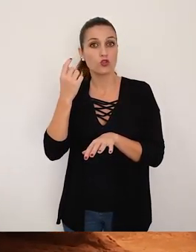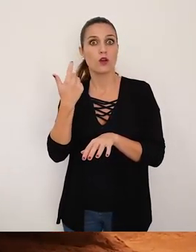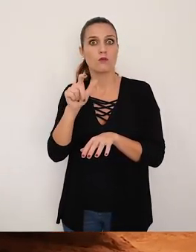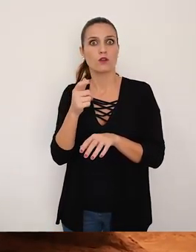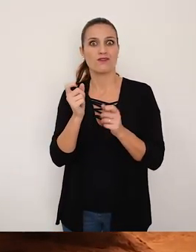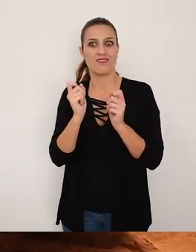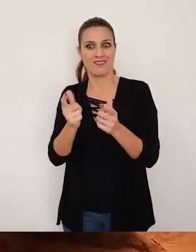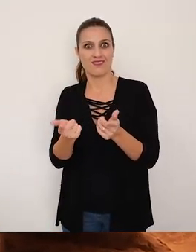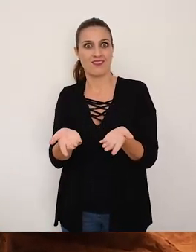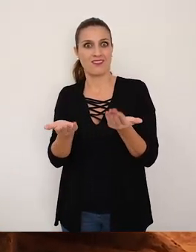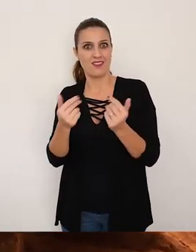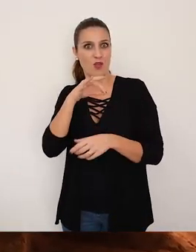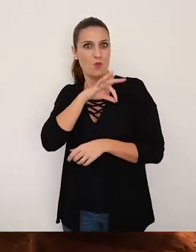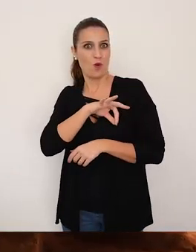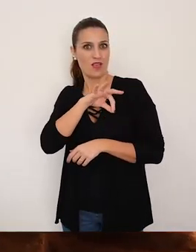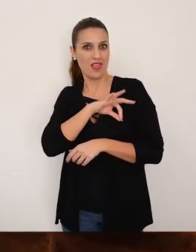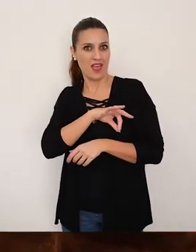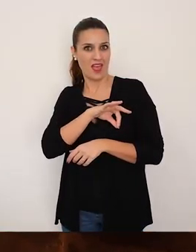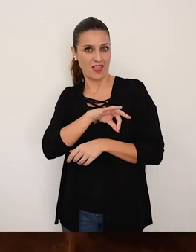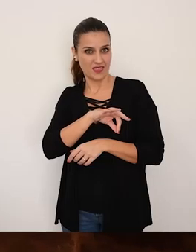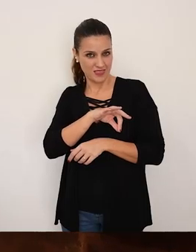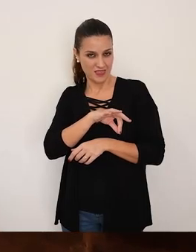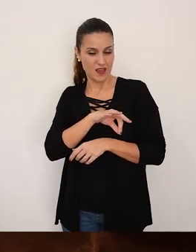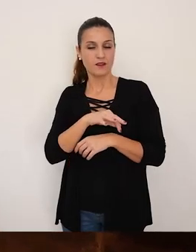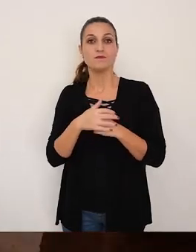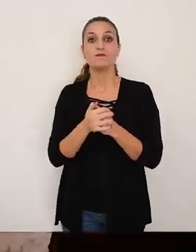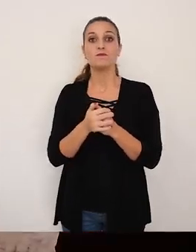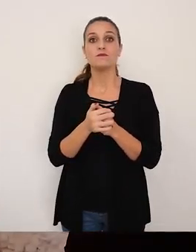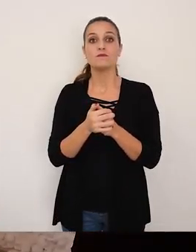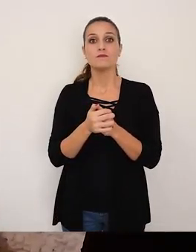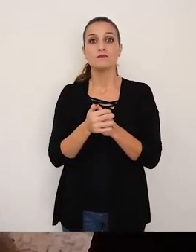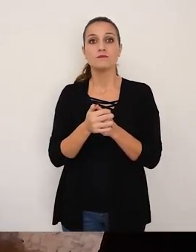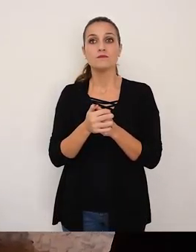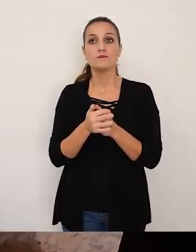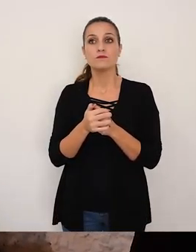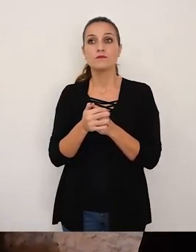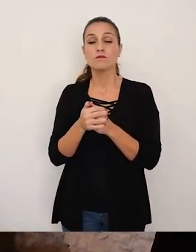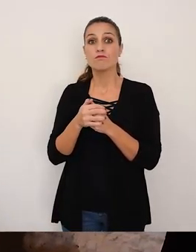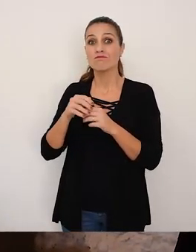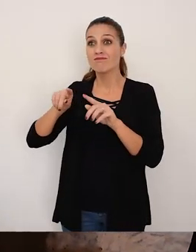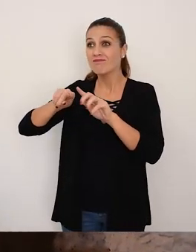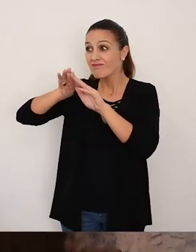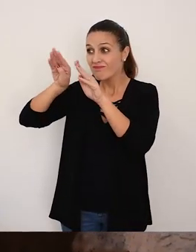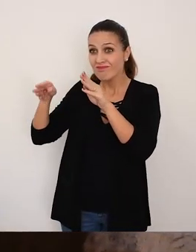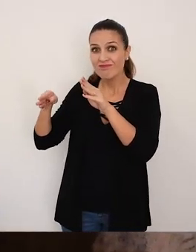feudale salentina. Le nicchie che si diramano sulle pareti un